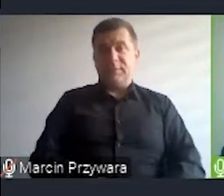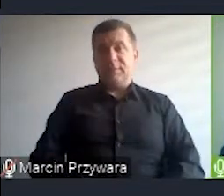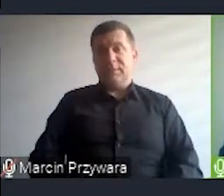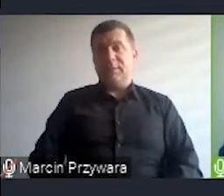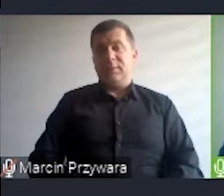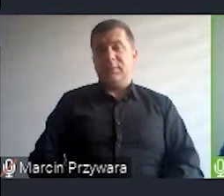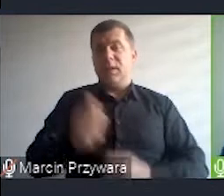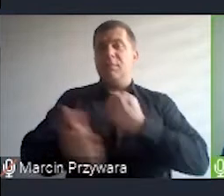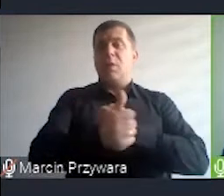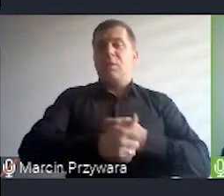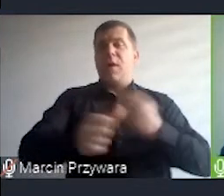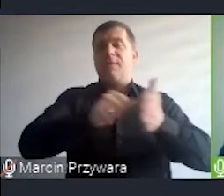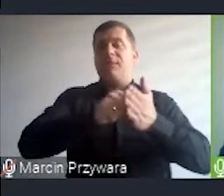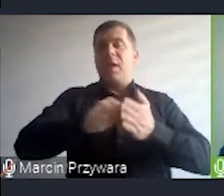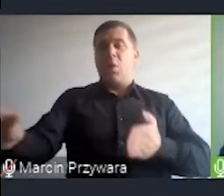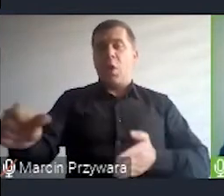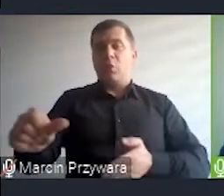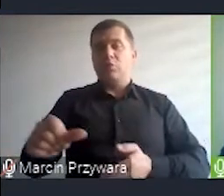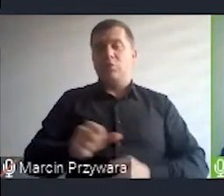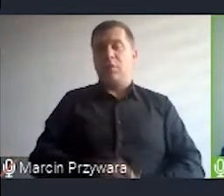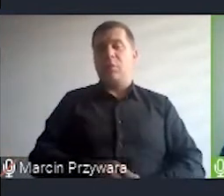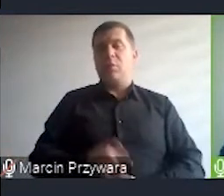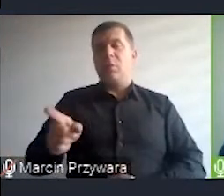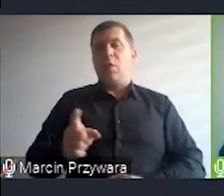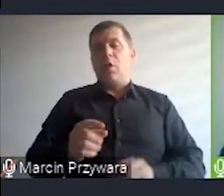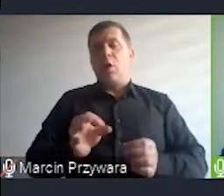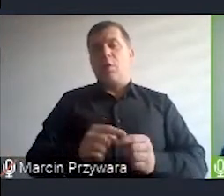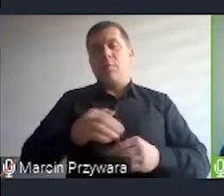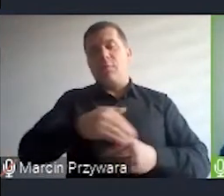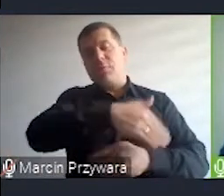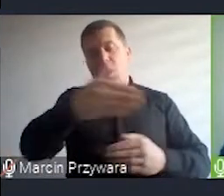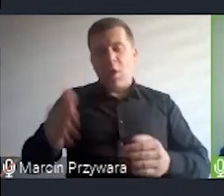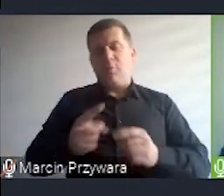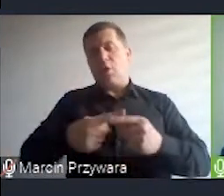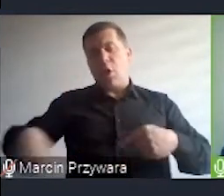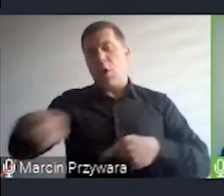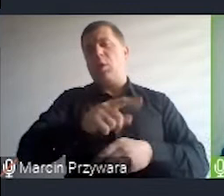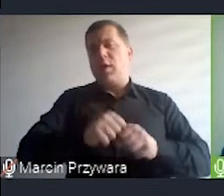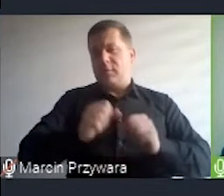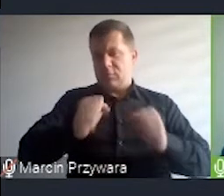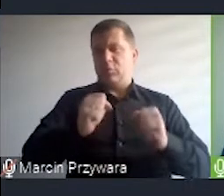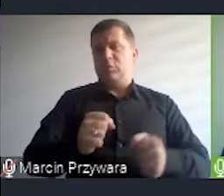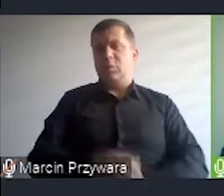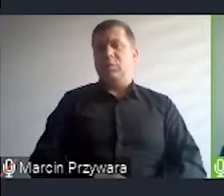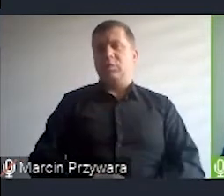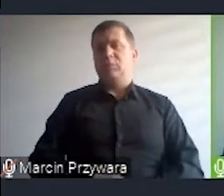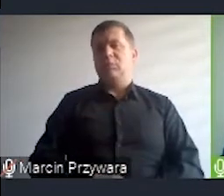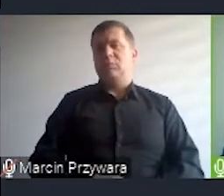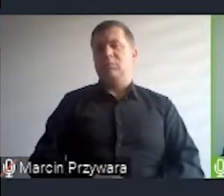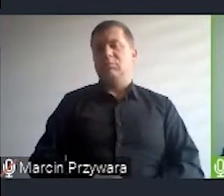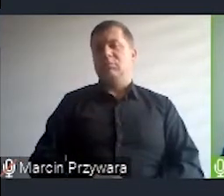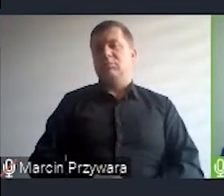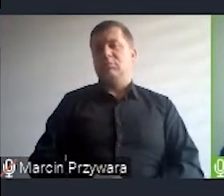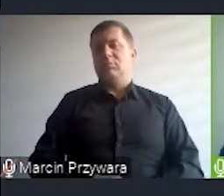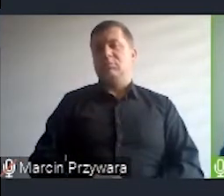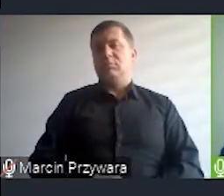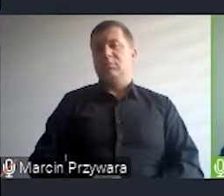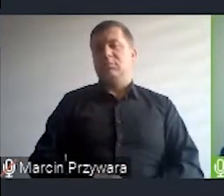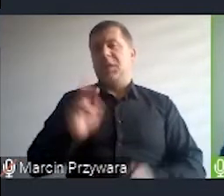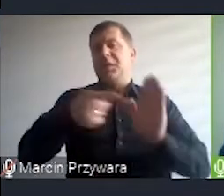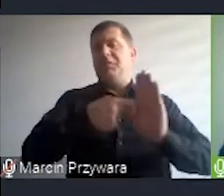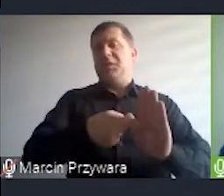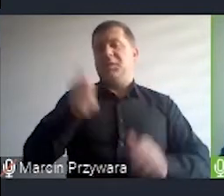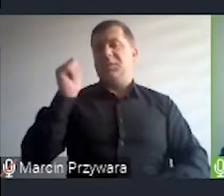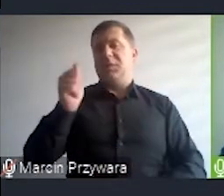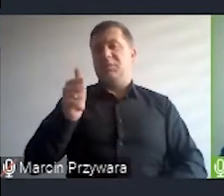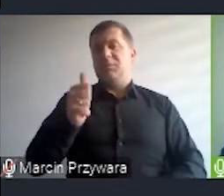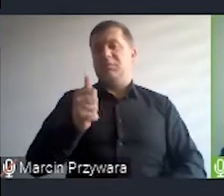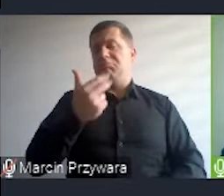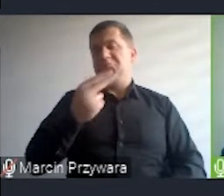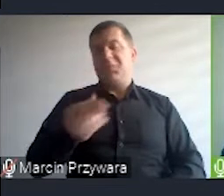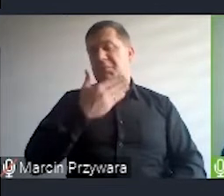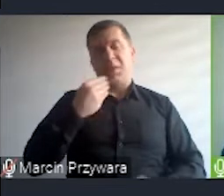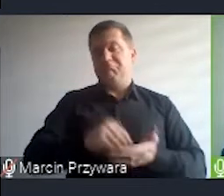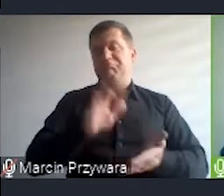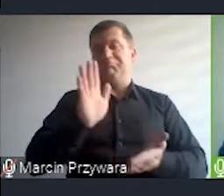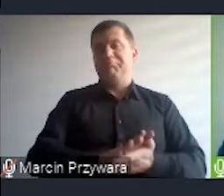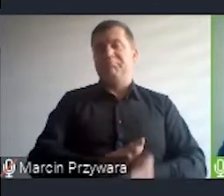ponieważ tych włączeń, które wokoło ustawy o rachunkowości funkcjonują, po prostu wytyczne kwalifikowalności zwyczajnie nie ujmują.